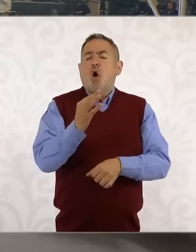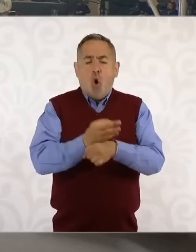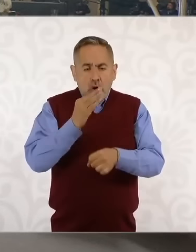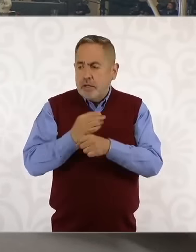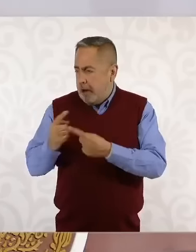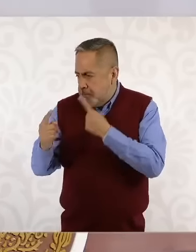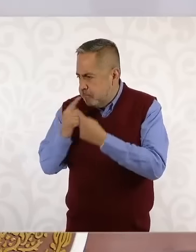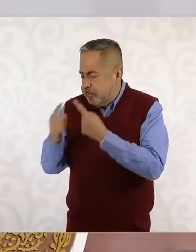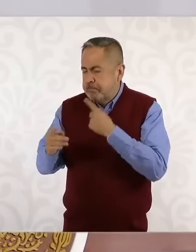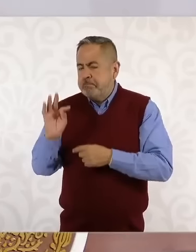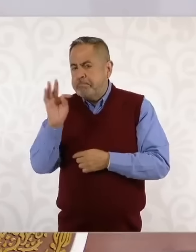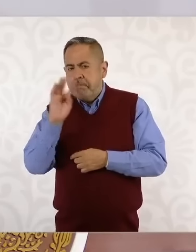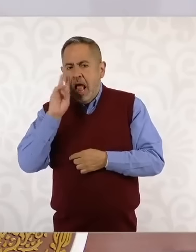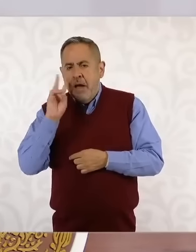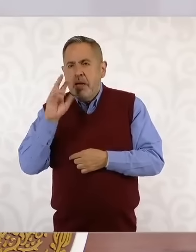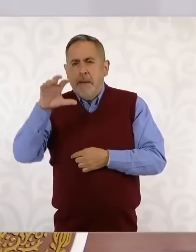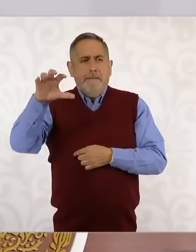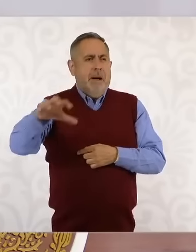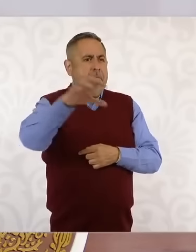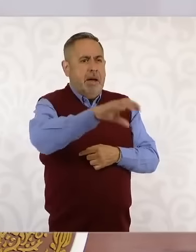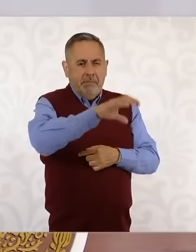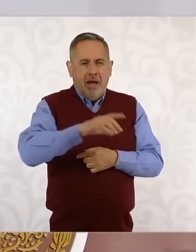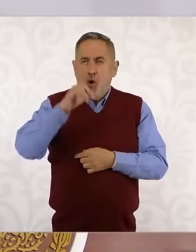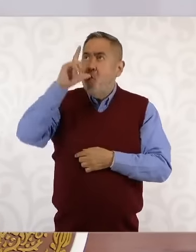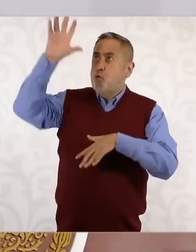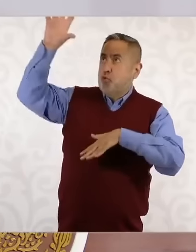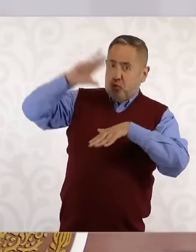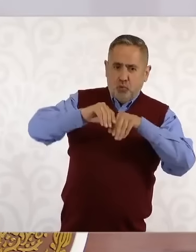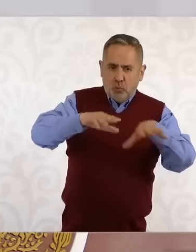planeando estas nuevas centrales fotovoltaicas en coordinación con ellos y establecer los mecanismos